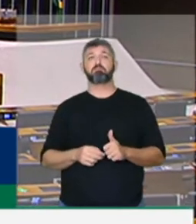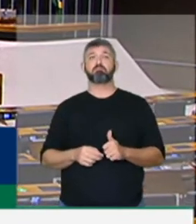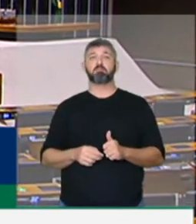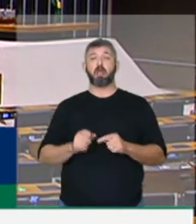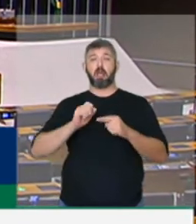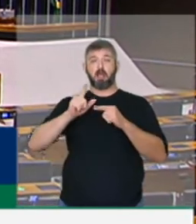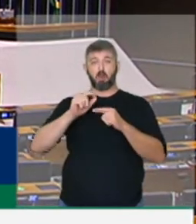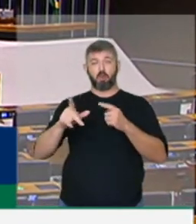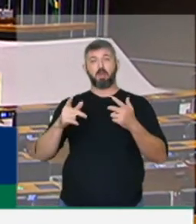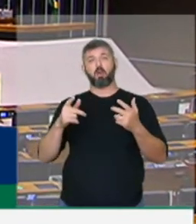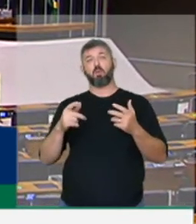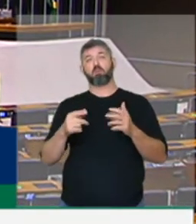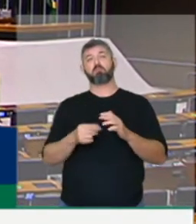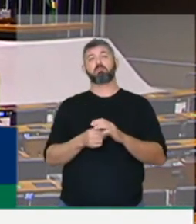COMO PARÂMETRO PARA AJUSTE,